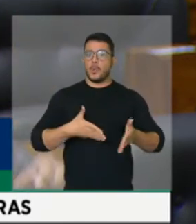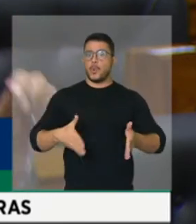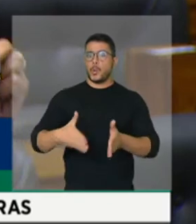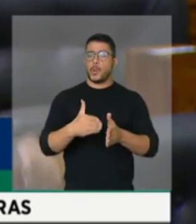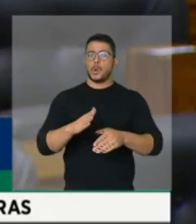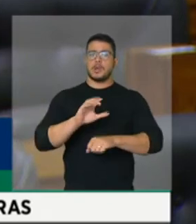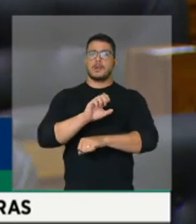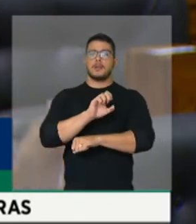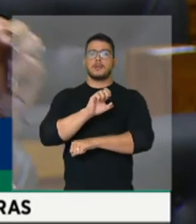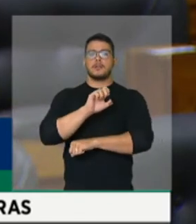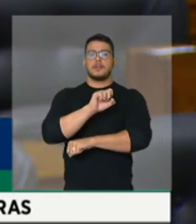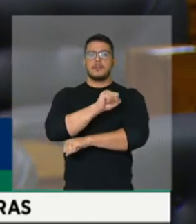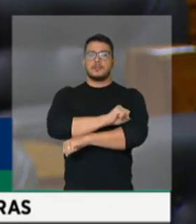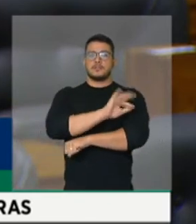SOBERANIA NACIONAL. O SEGUNDO